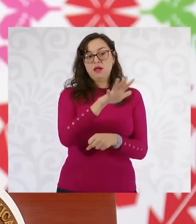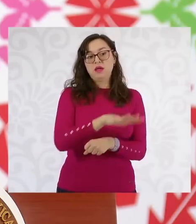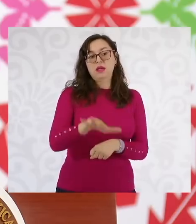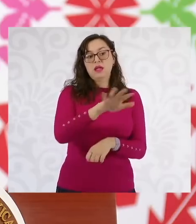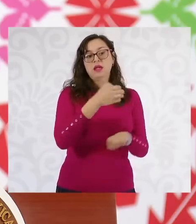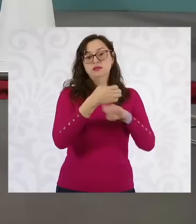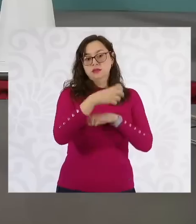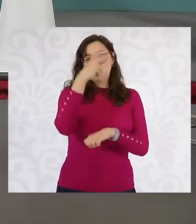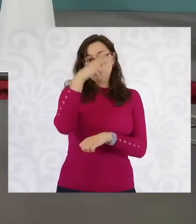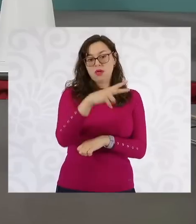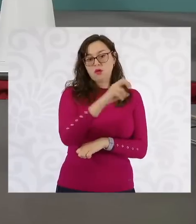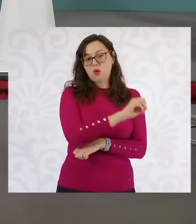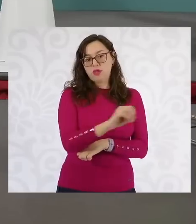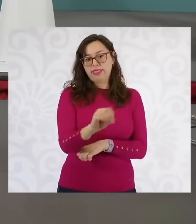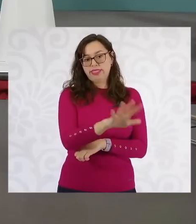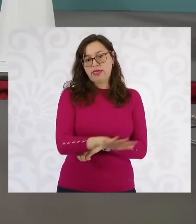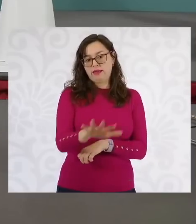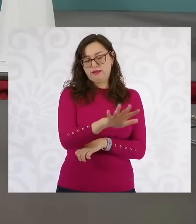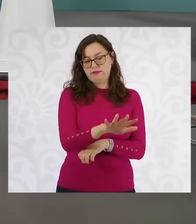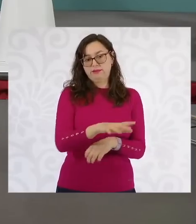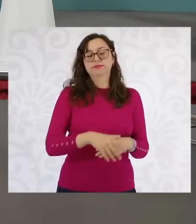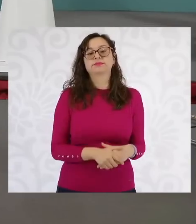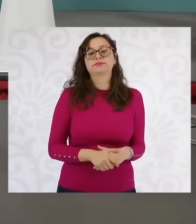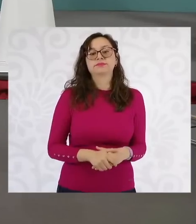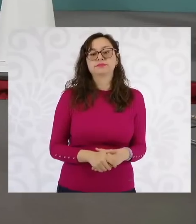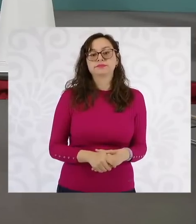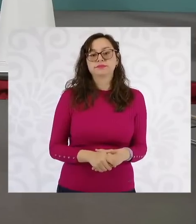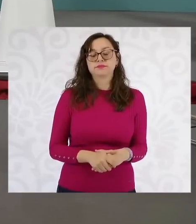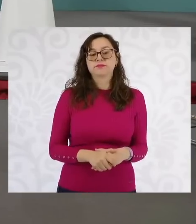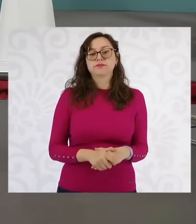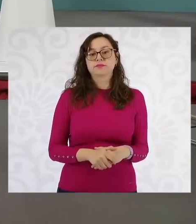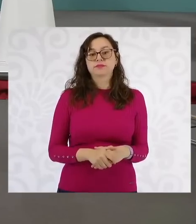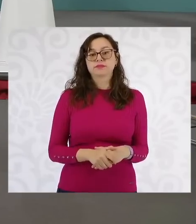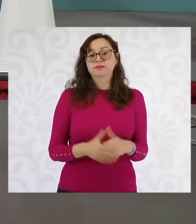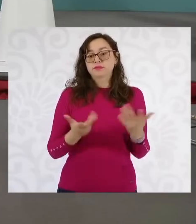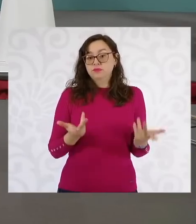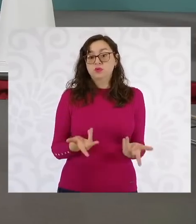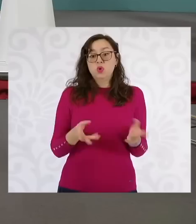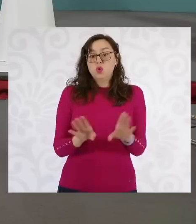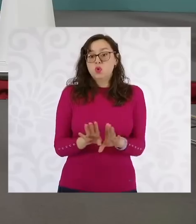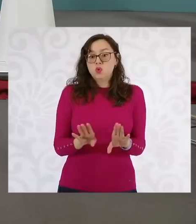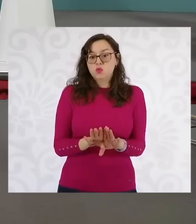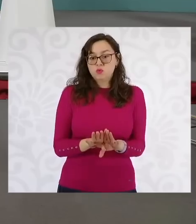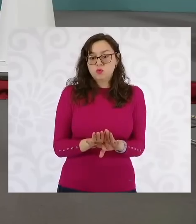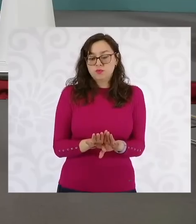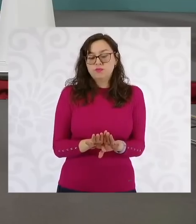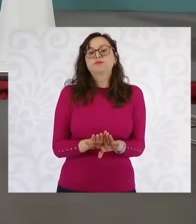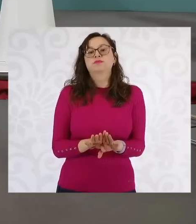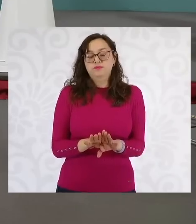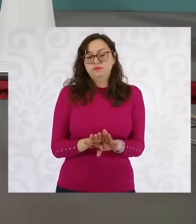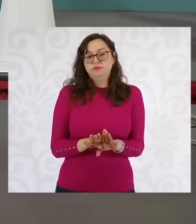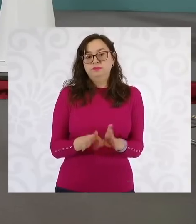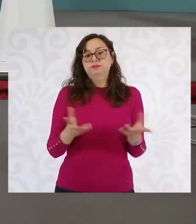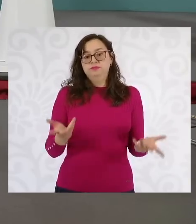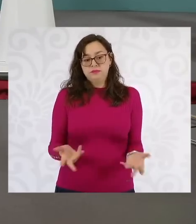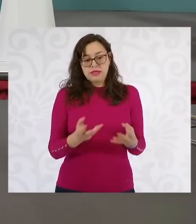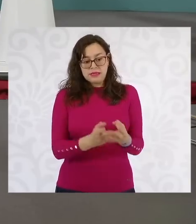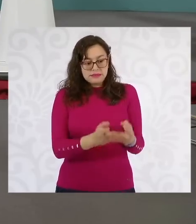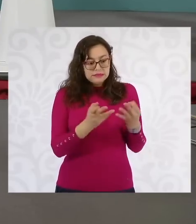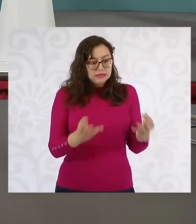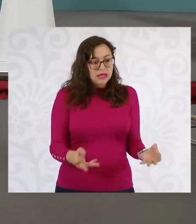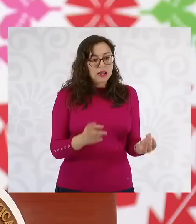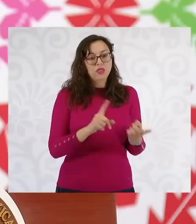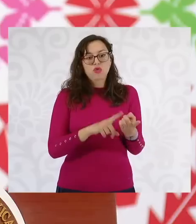del Estado de México la que sigue cómo vamos en en en el suelo para la construcción de las viviendas